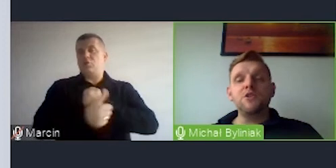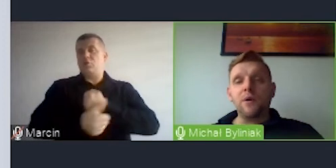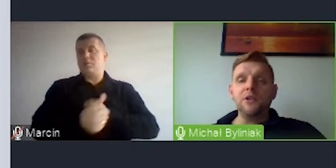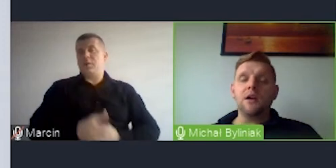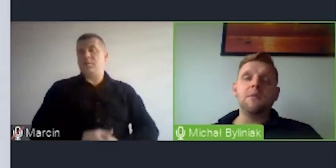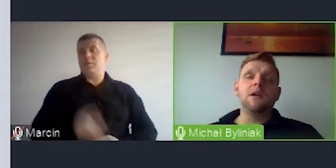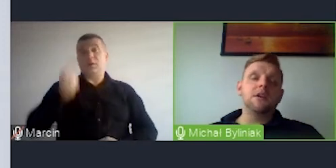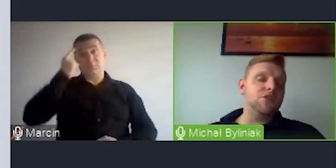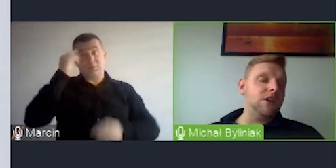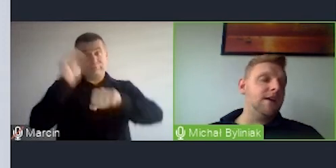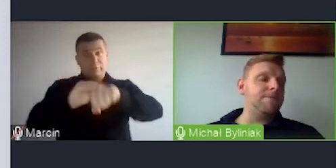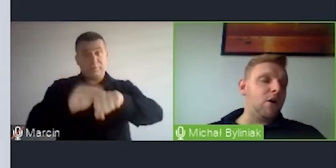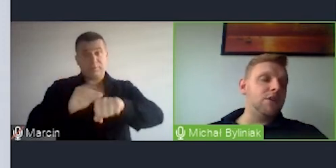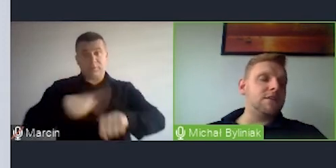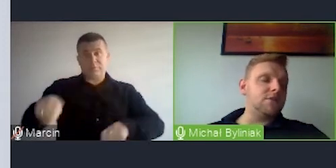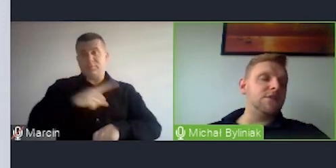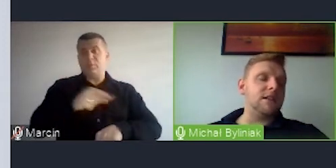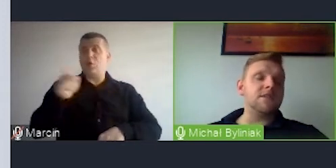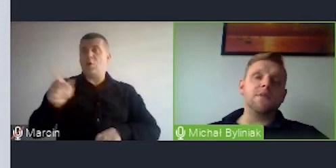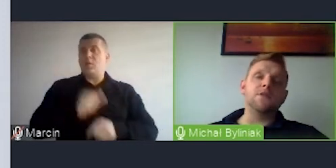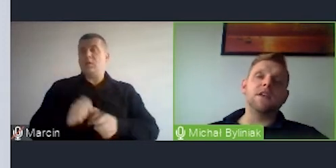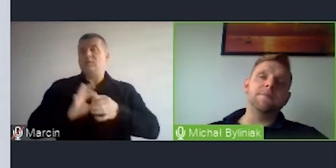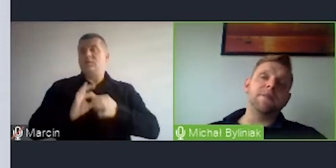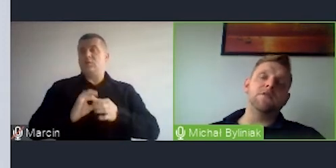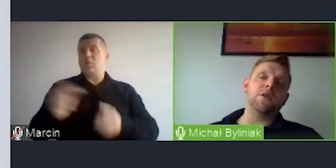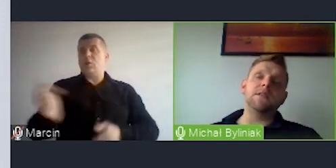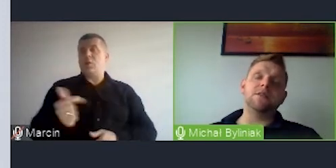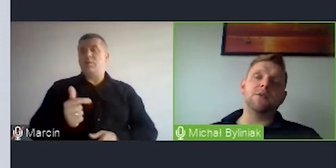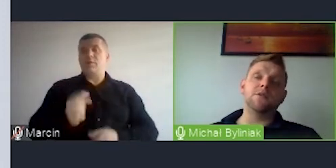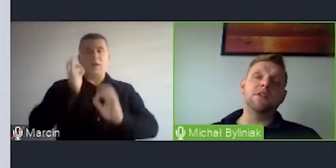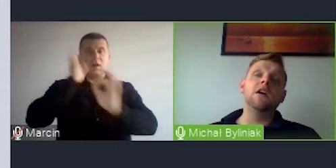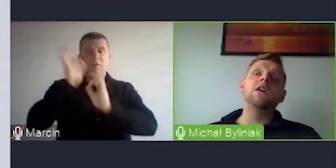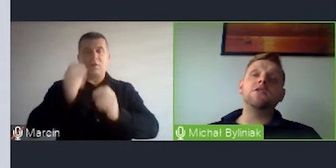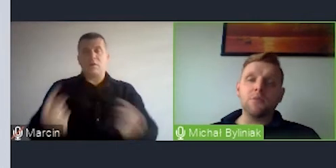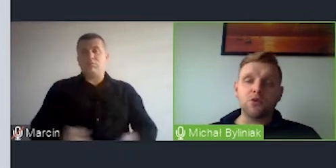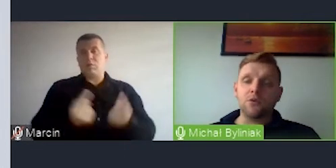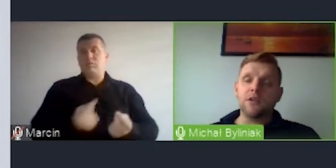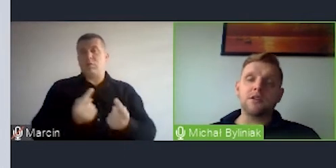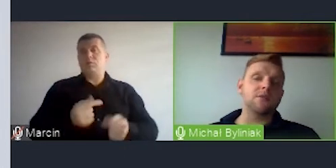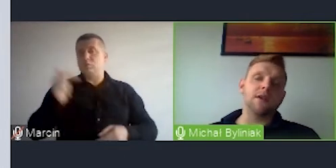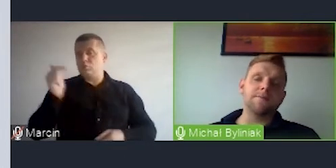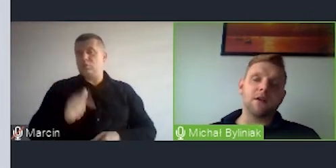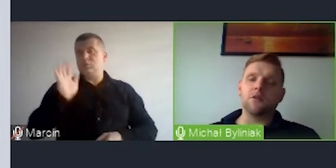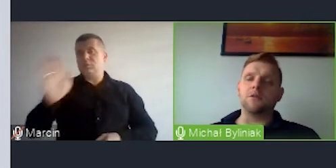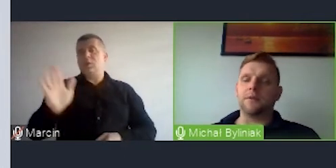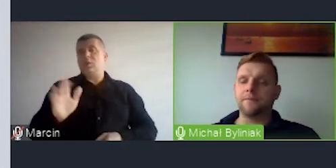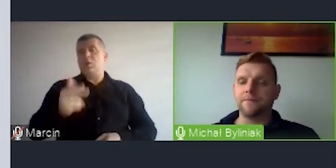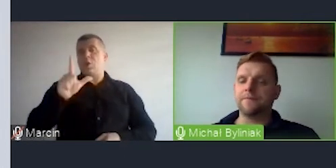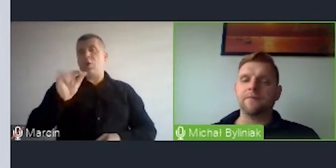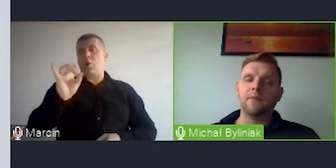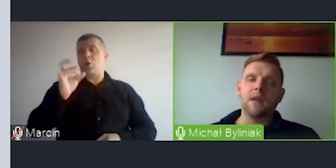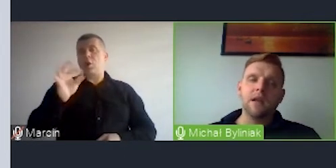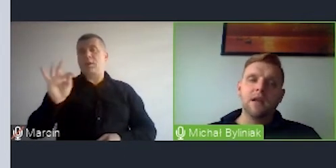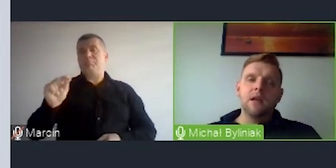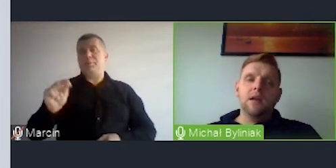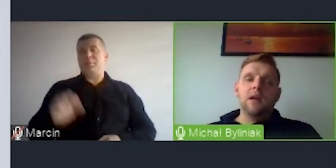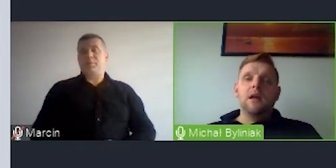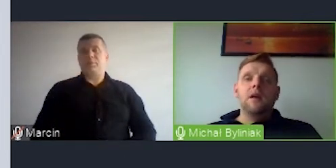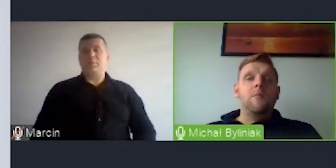I przypominam, że one są związane z obowiązek informacji, promocji, czyli musza mieć na sobie logotypy.